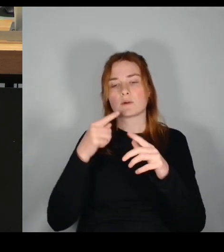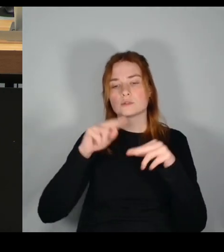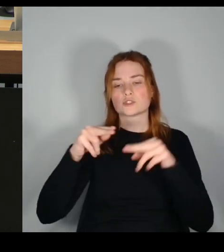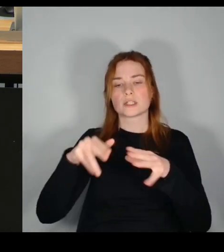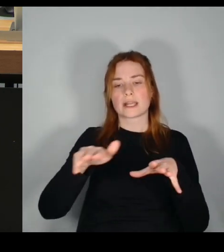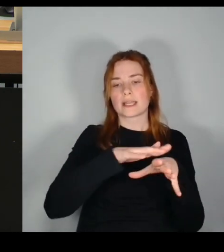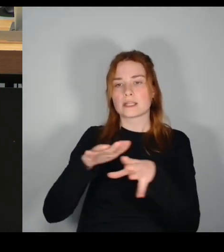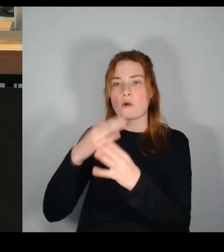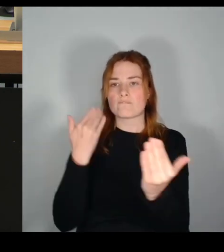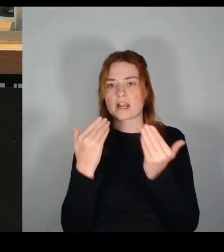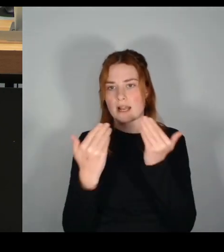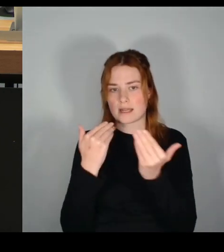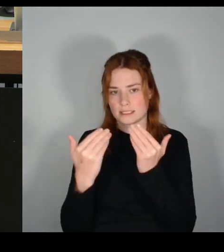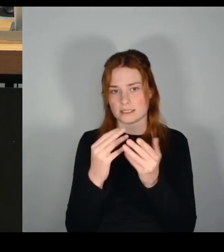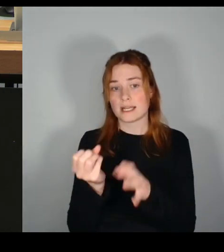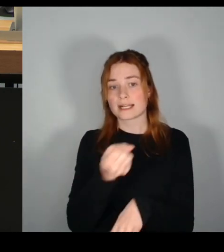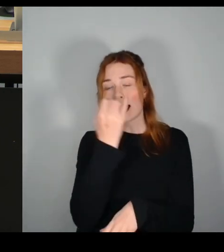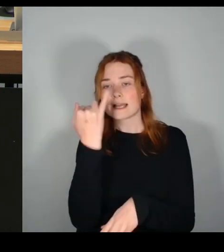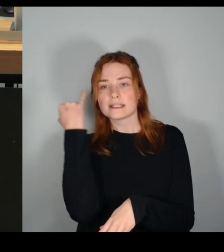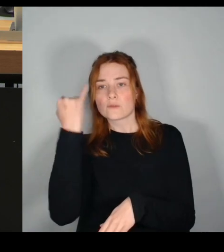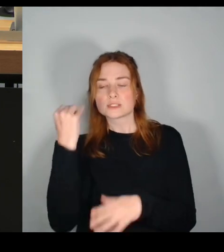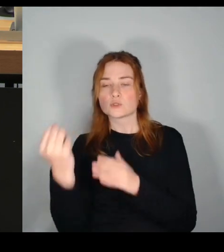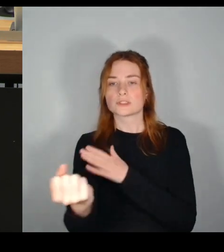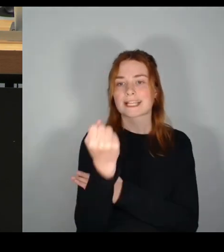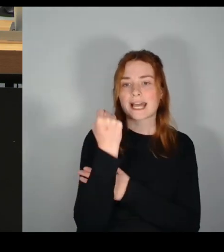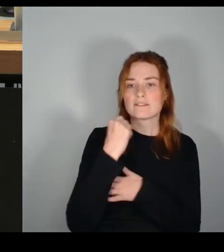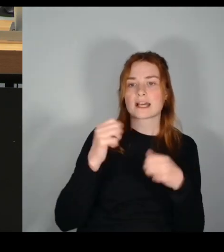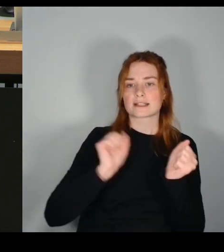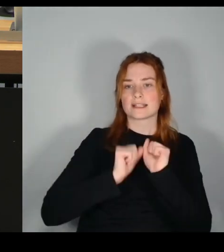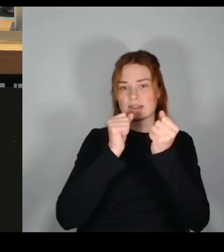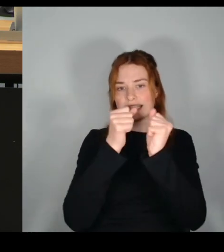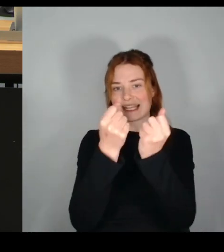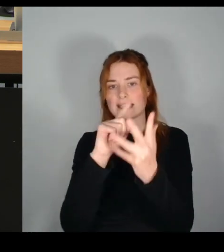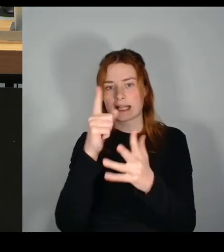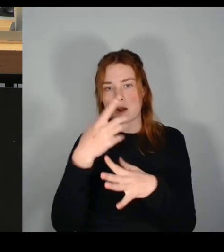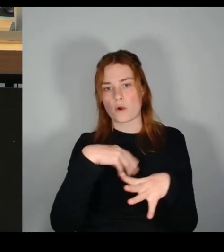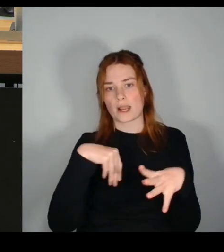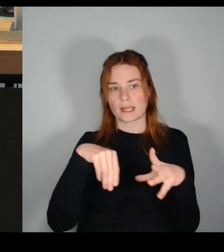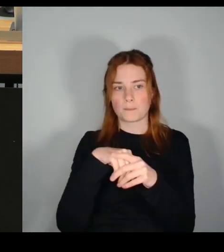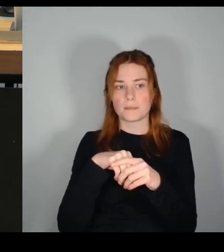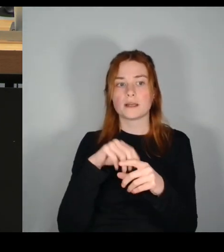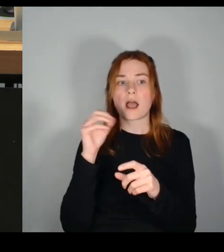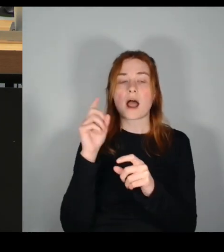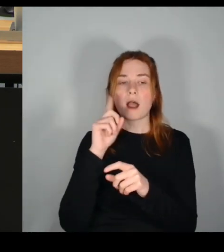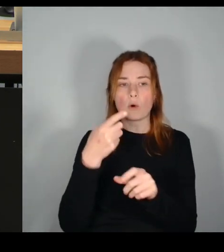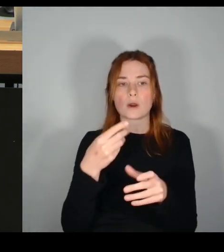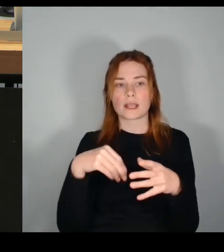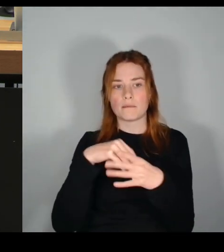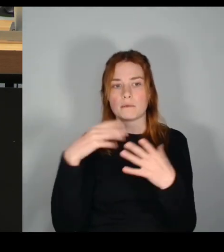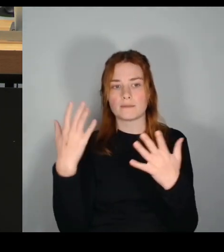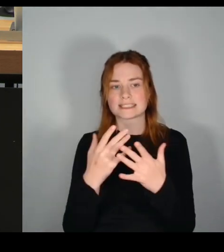Und schließlich die Evaluierung, Evaluation und Auswirkungen Förderprogrammen, also der Effektivität staatlicher